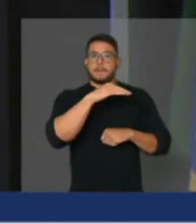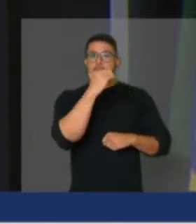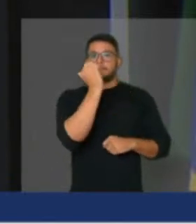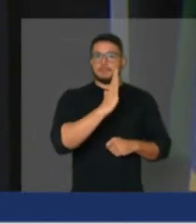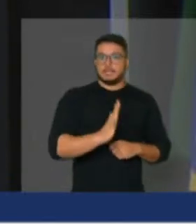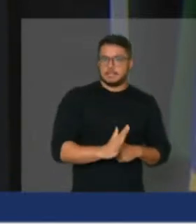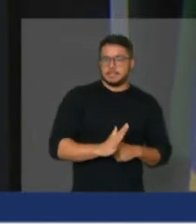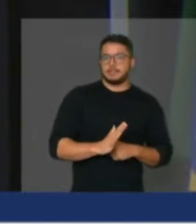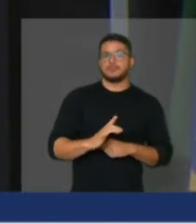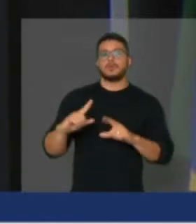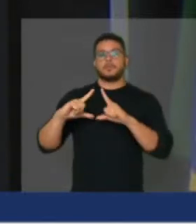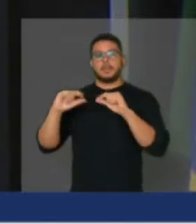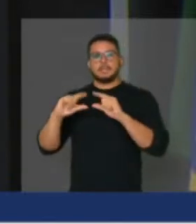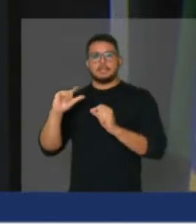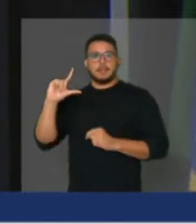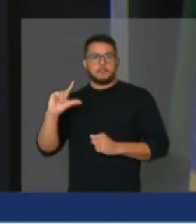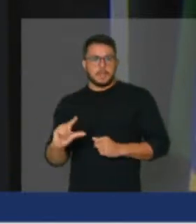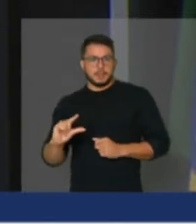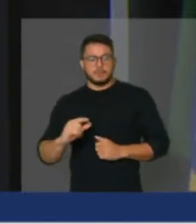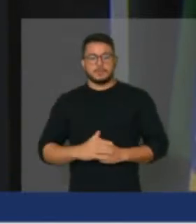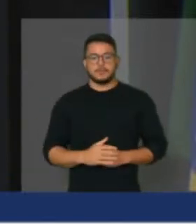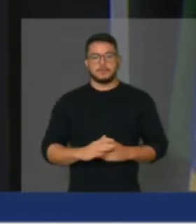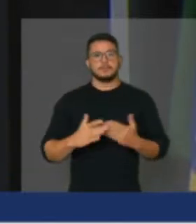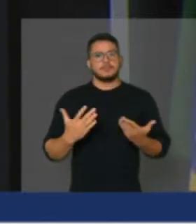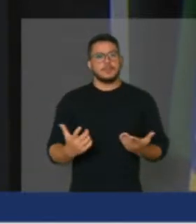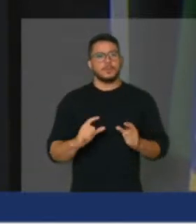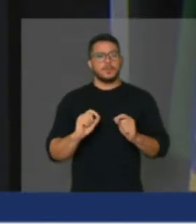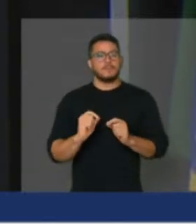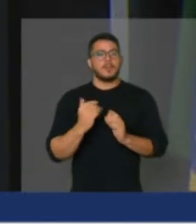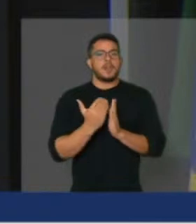PEQUENO, É 1% DE AUMENTO, DO FPM, MAS, É UM PASSO NÃO FICAMOS ESTAGNADOS.